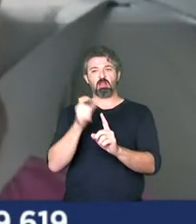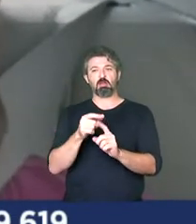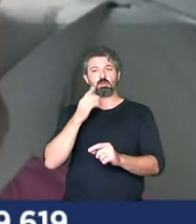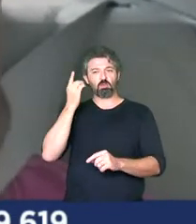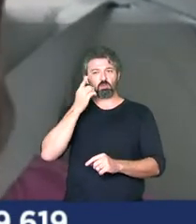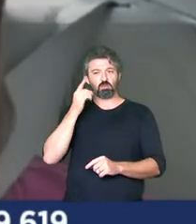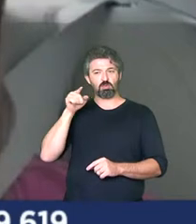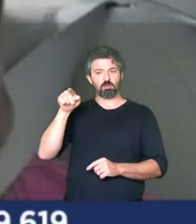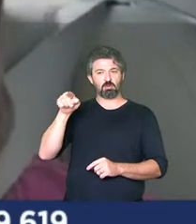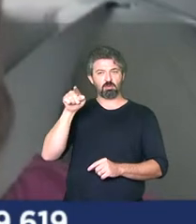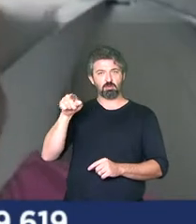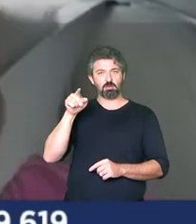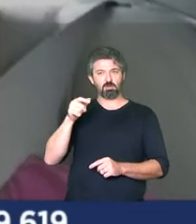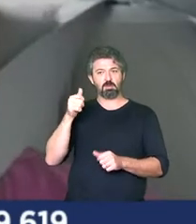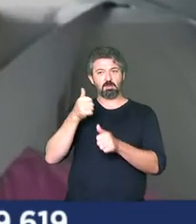UMA VEZ... A CHANTAGEM QUE FOI FEITA PELO DEPUTADO, A